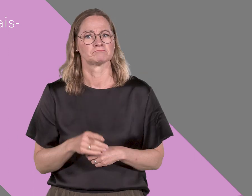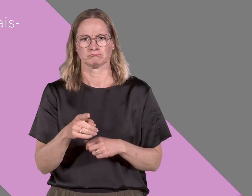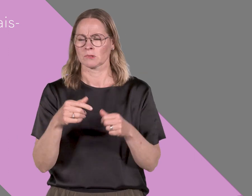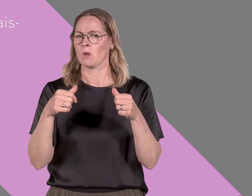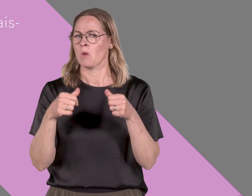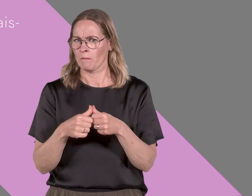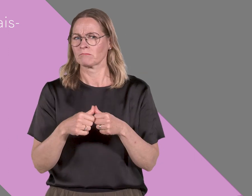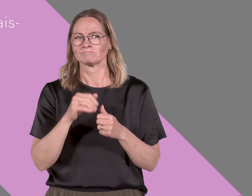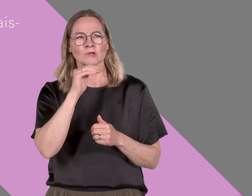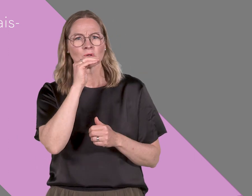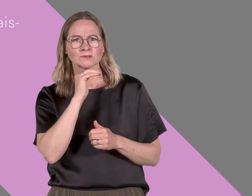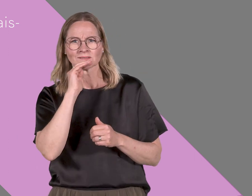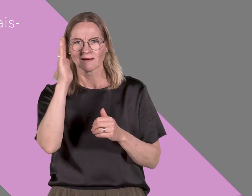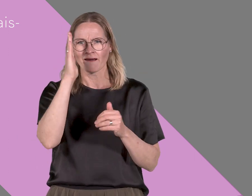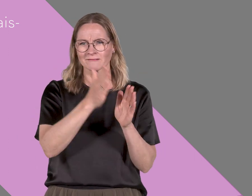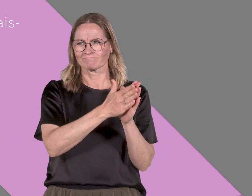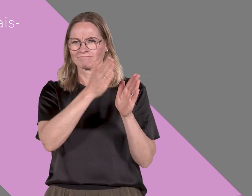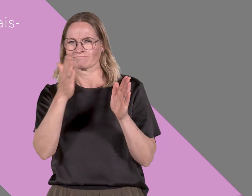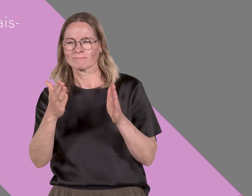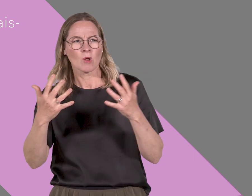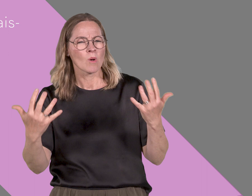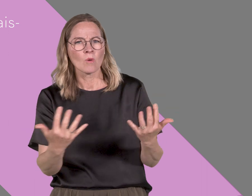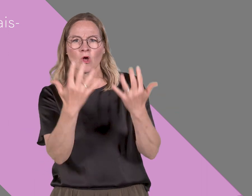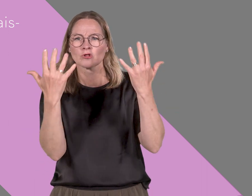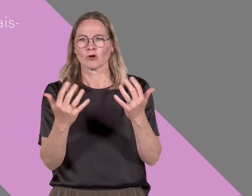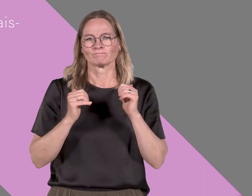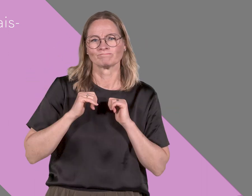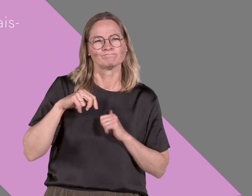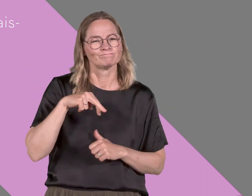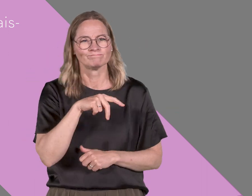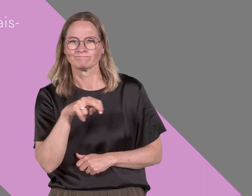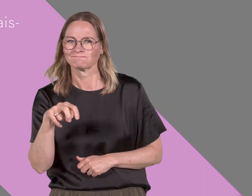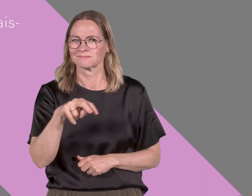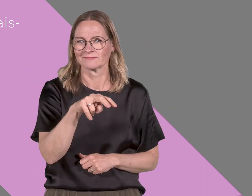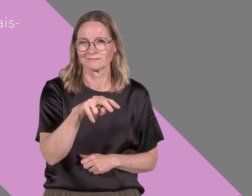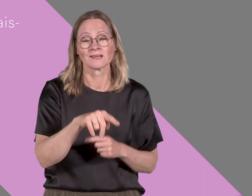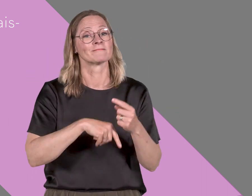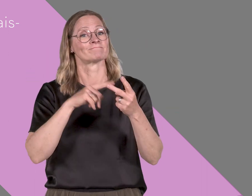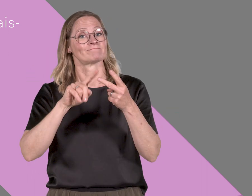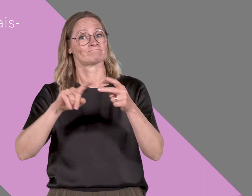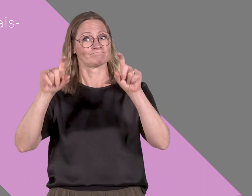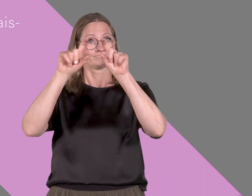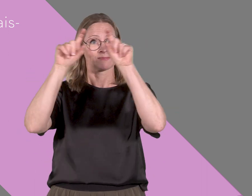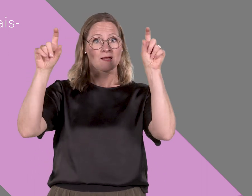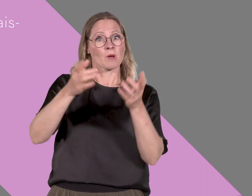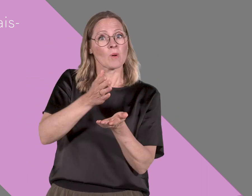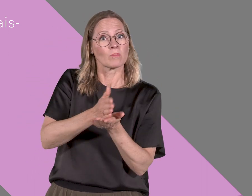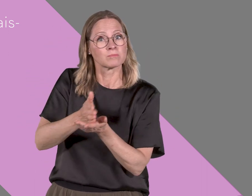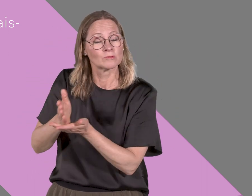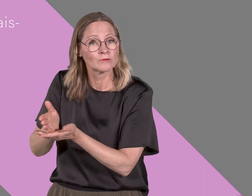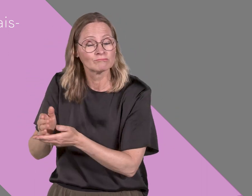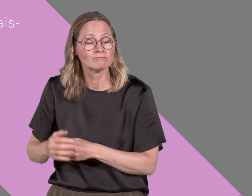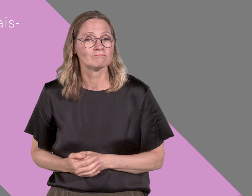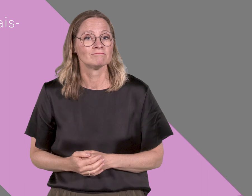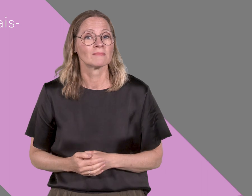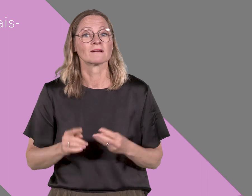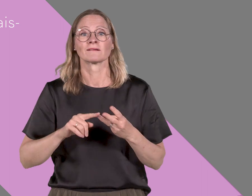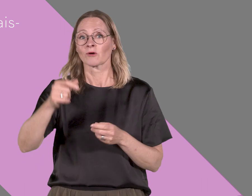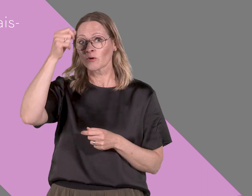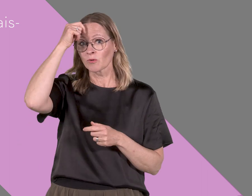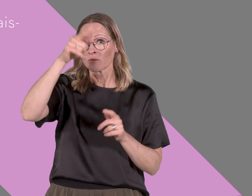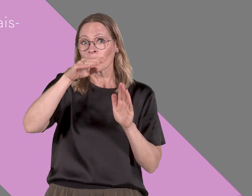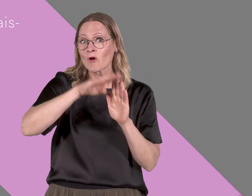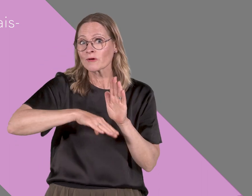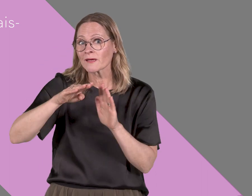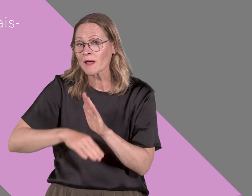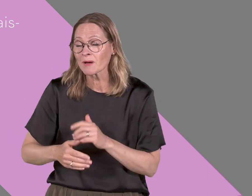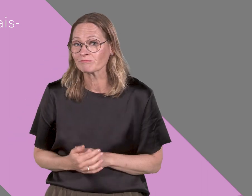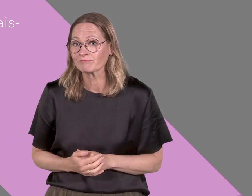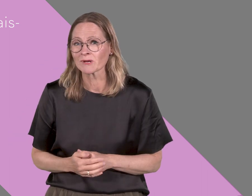Luvassa on ruska-ajan luontoretkeilyä, teemaluentoja, kulttuuriohjelmaa -